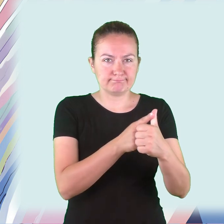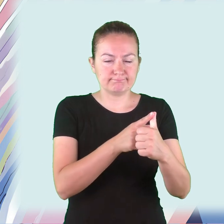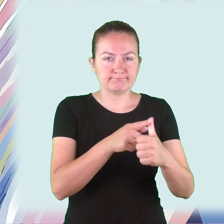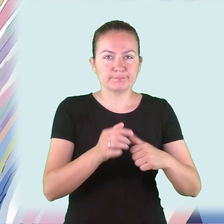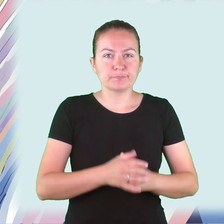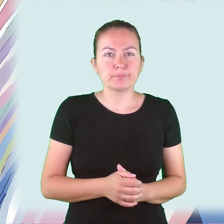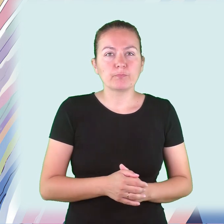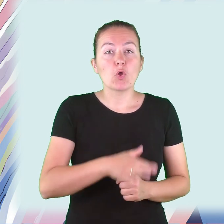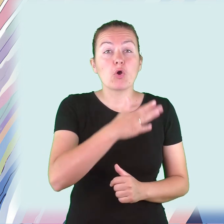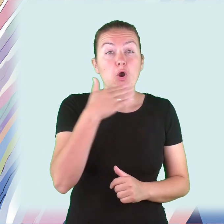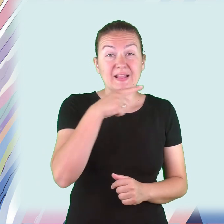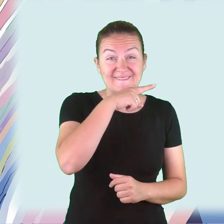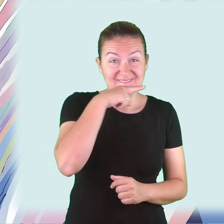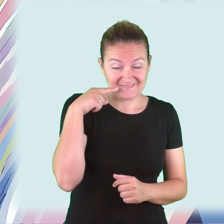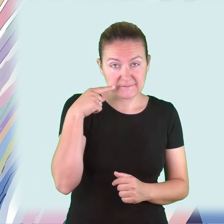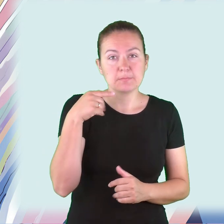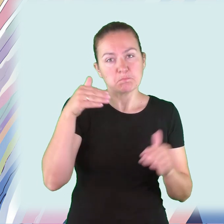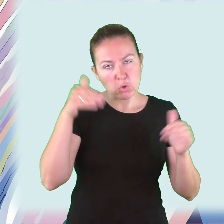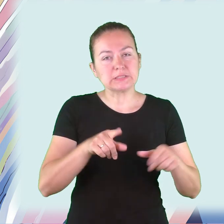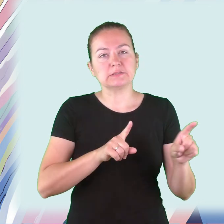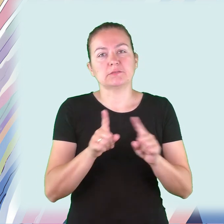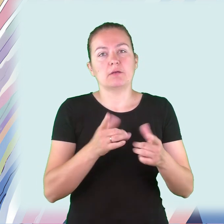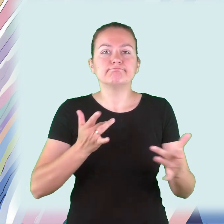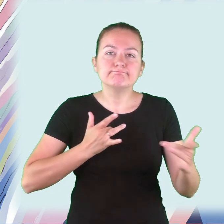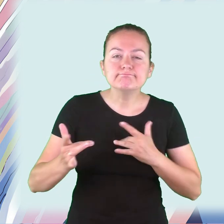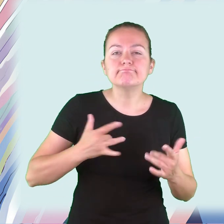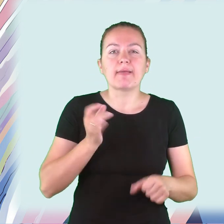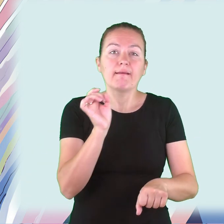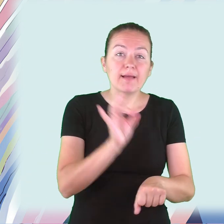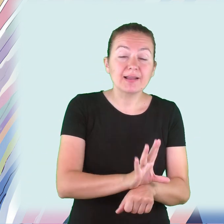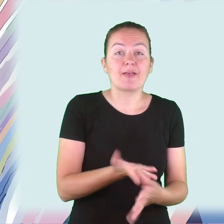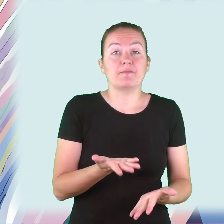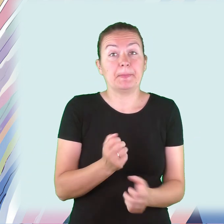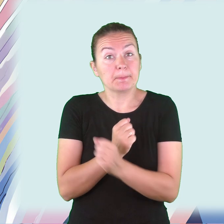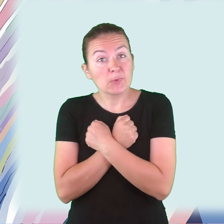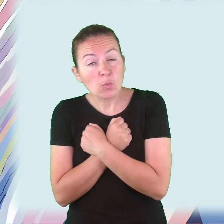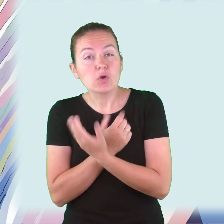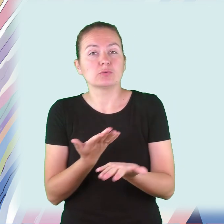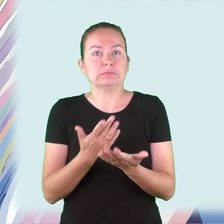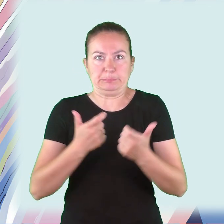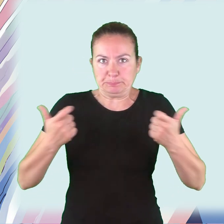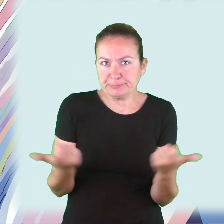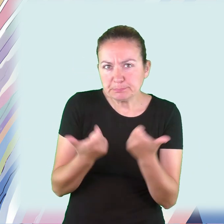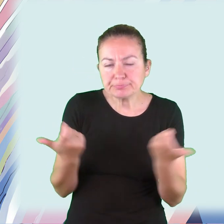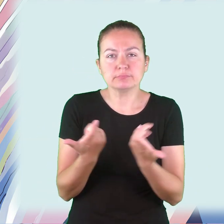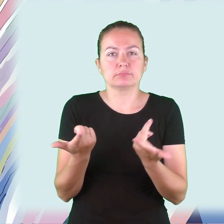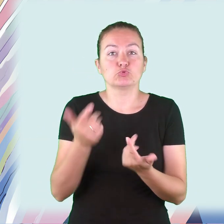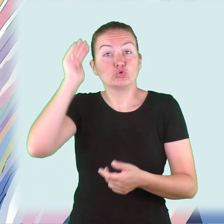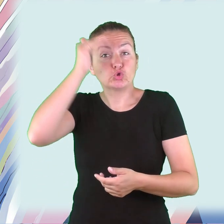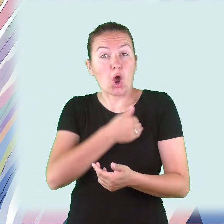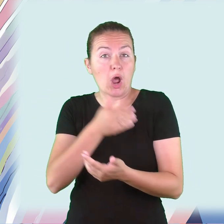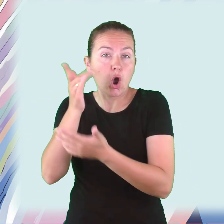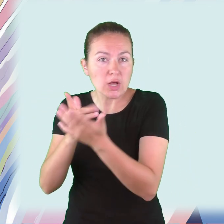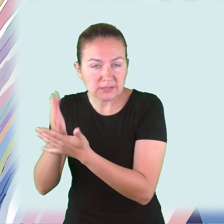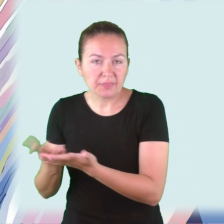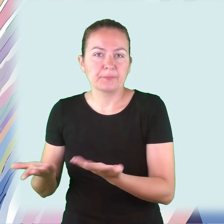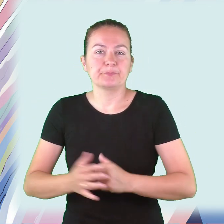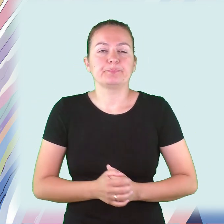1. Kolor czerwony może oznaczać: cierpienie (krew), miłość, niebezpieczeństwo, oceny w szkole.